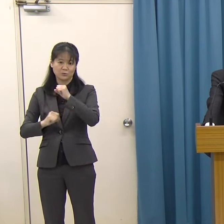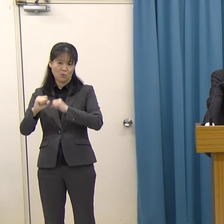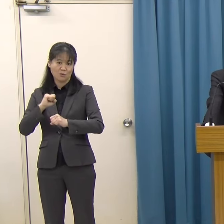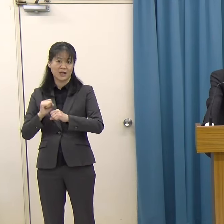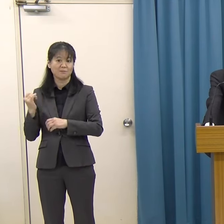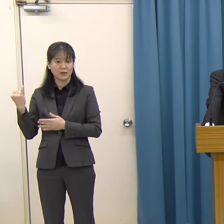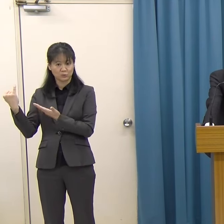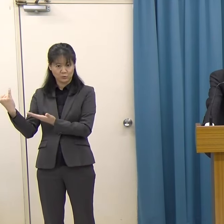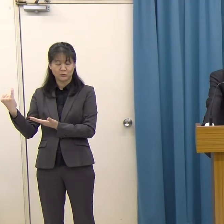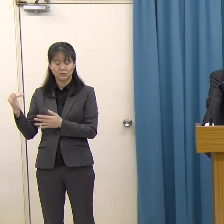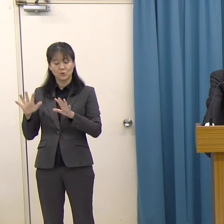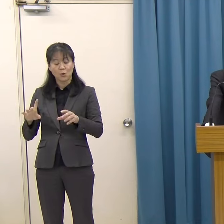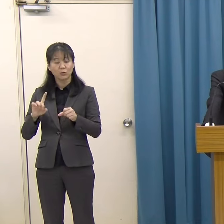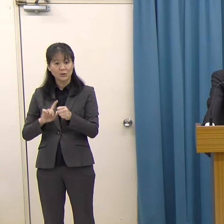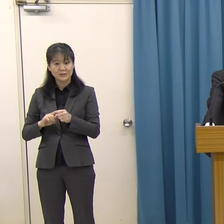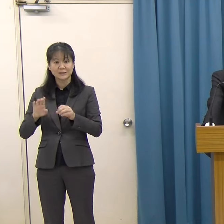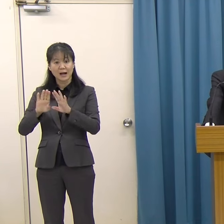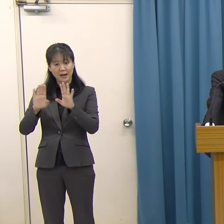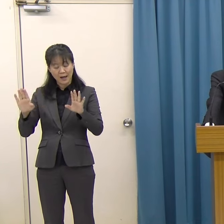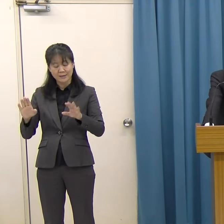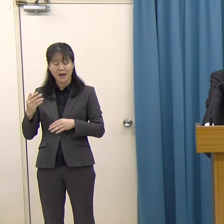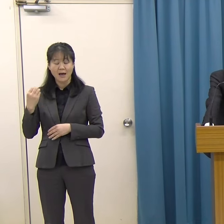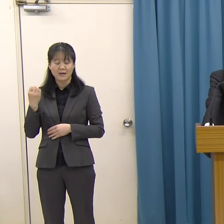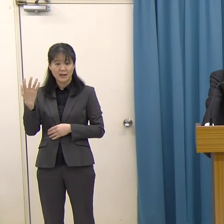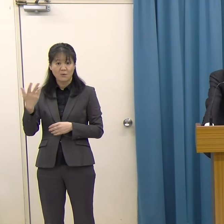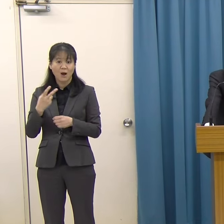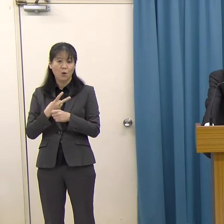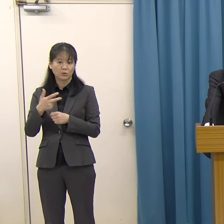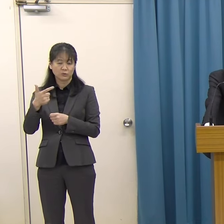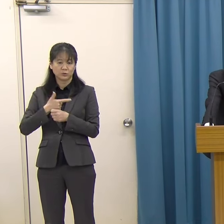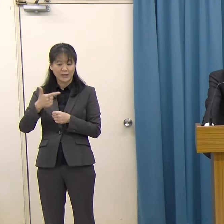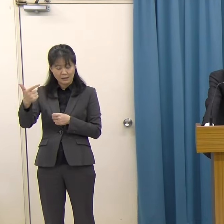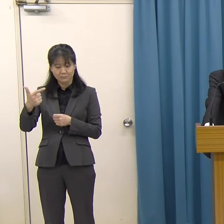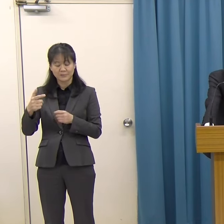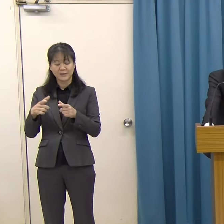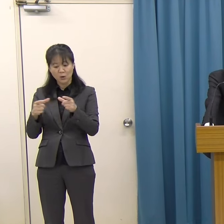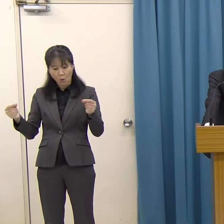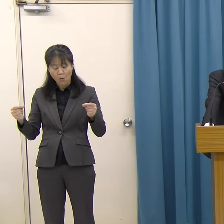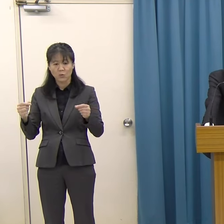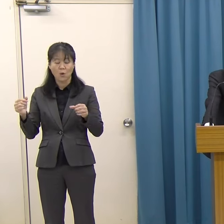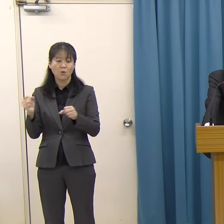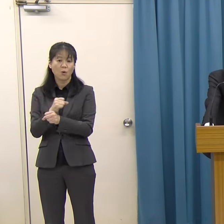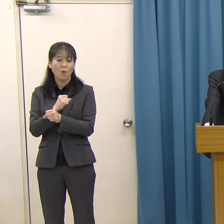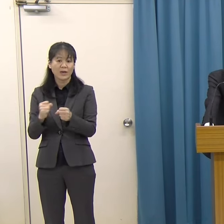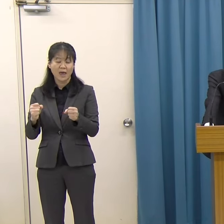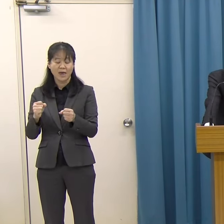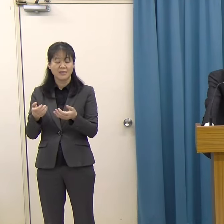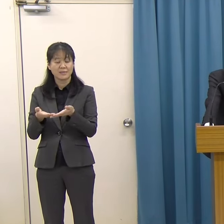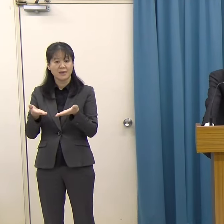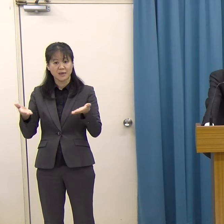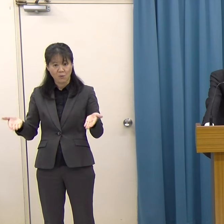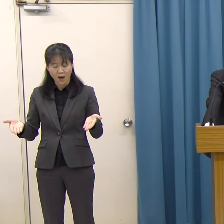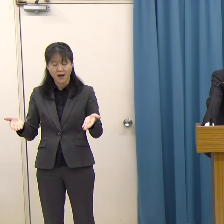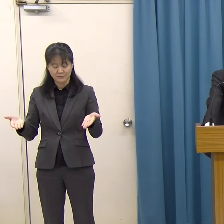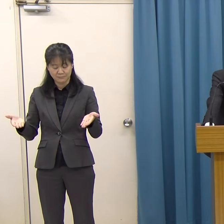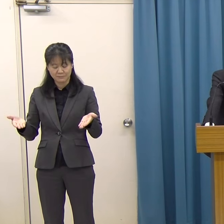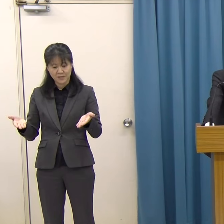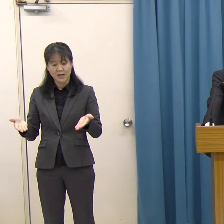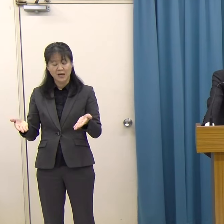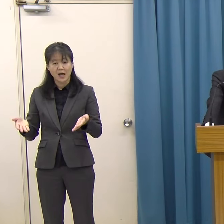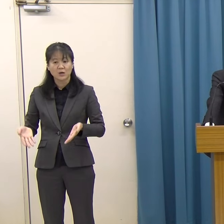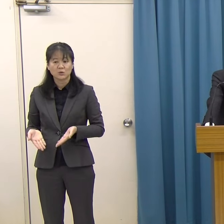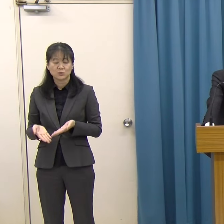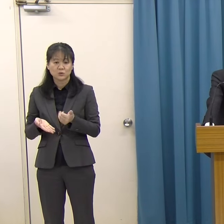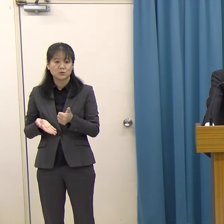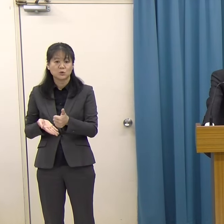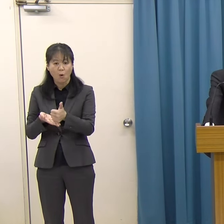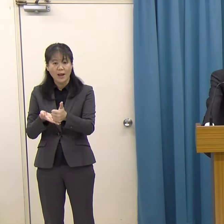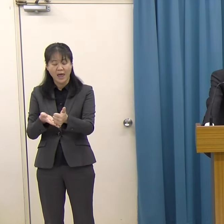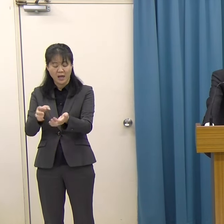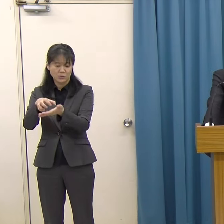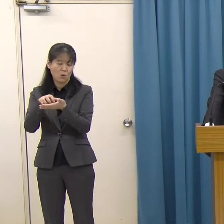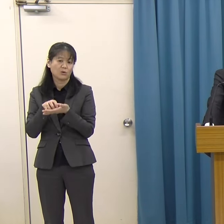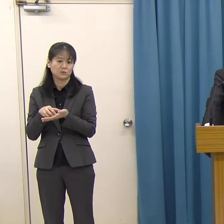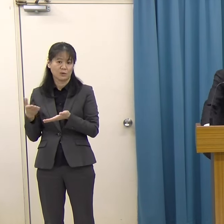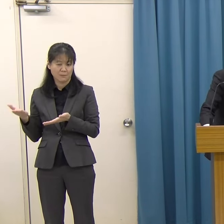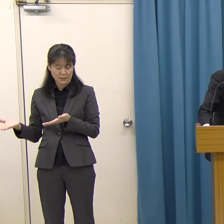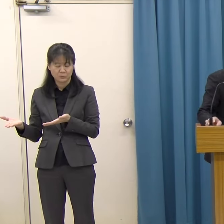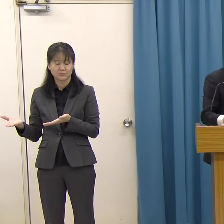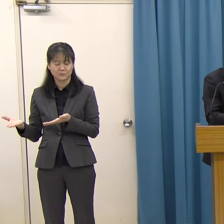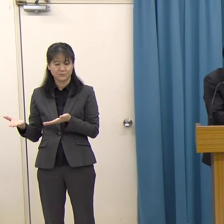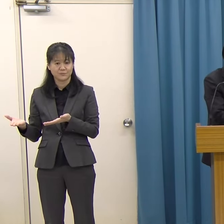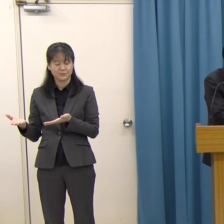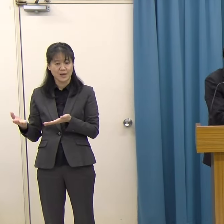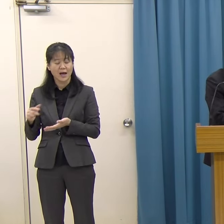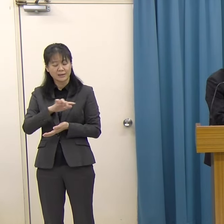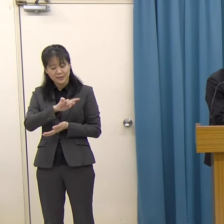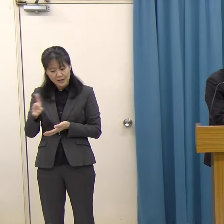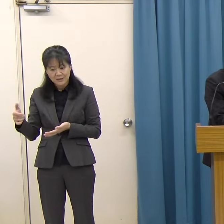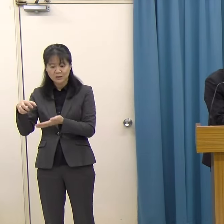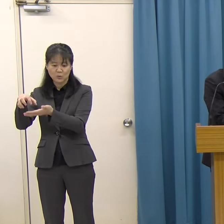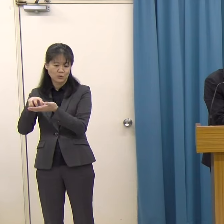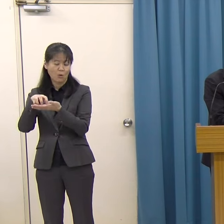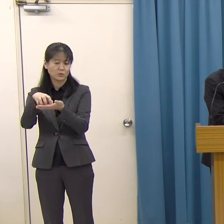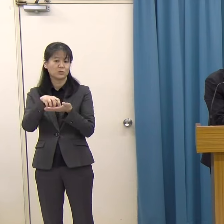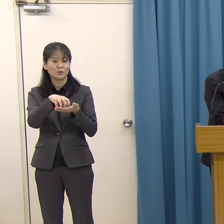今年行われた令和６年日本伝統工芸展では、日本工芸会奨励賞を受賞されています。これまでも多くの公募展で数々の賞を受賞されています。